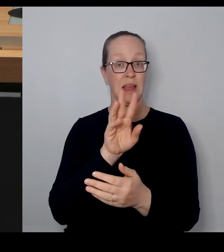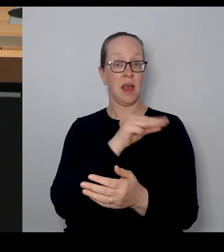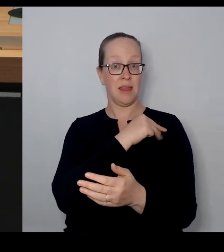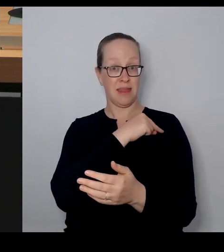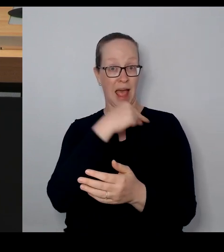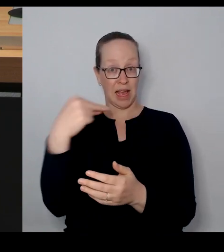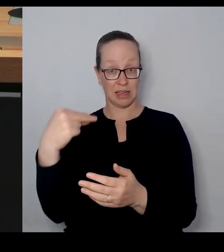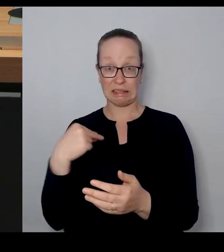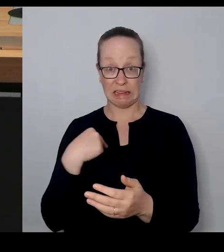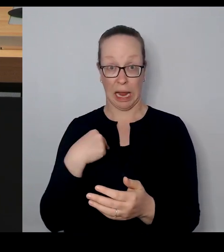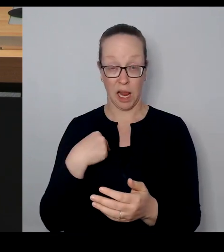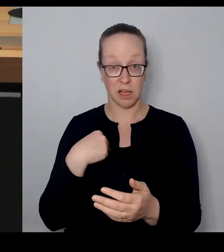Zeit zu handeln.